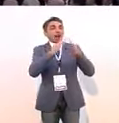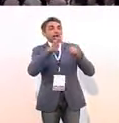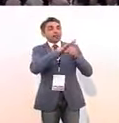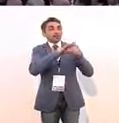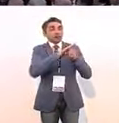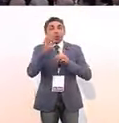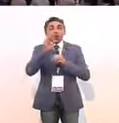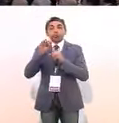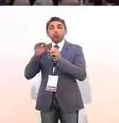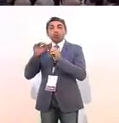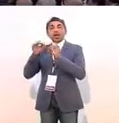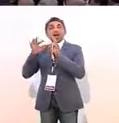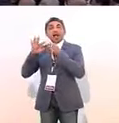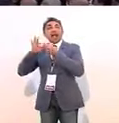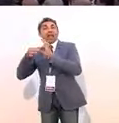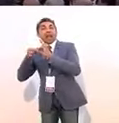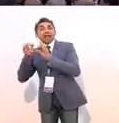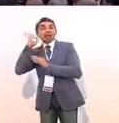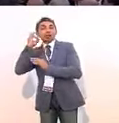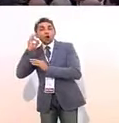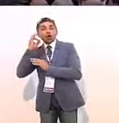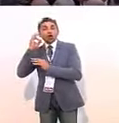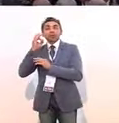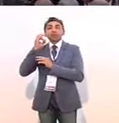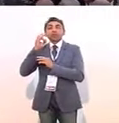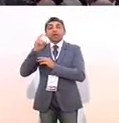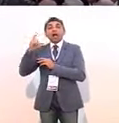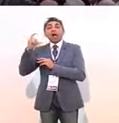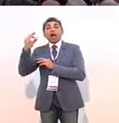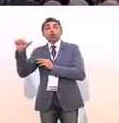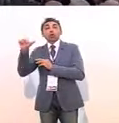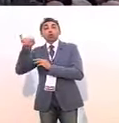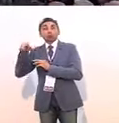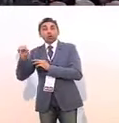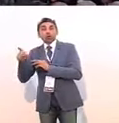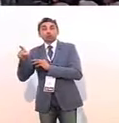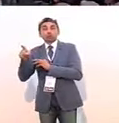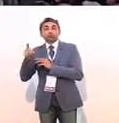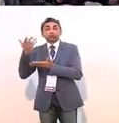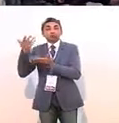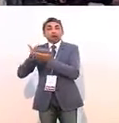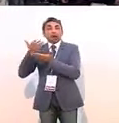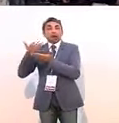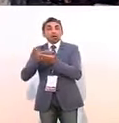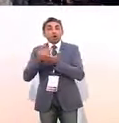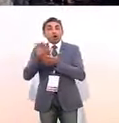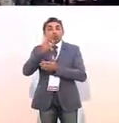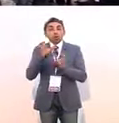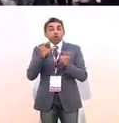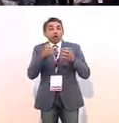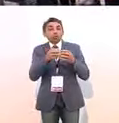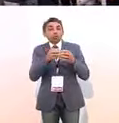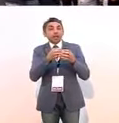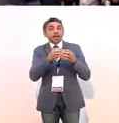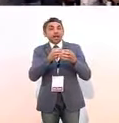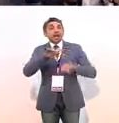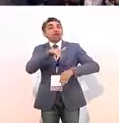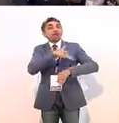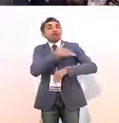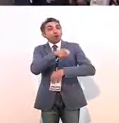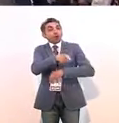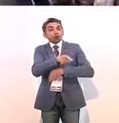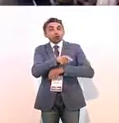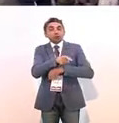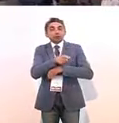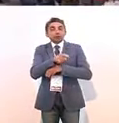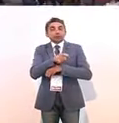Lega del Filo d’oro ad Osimo o dalla comunità Emmaus a Foggia e trattenere a stento le lacrime,